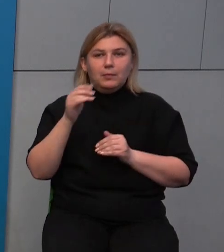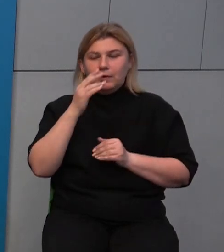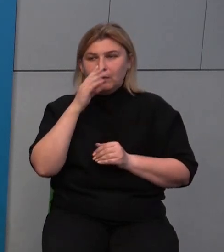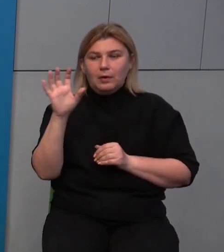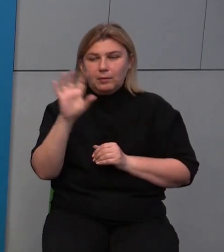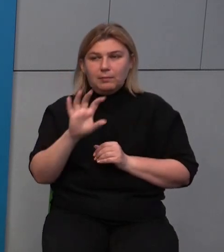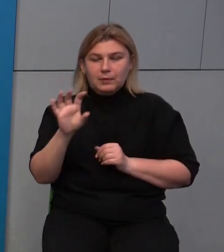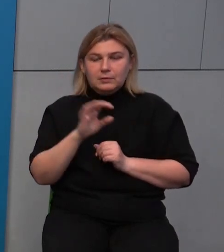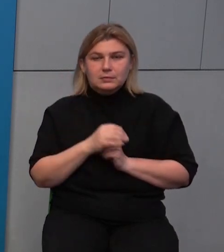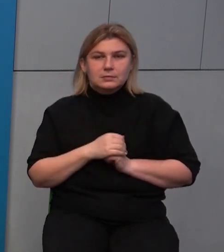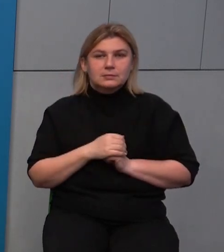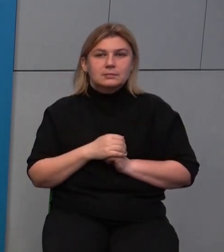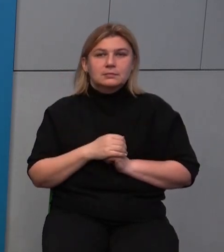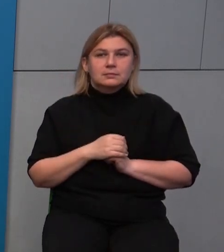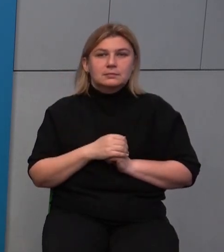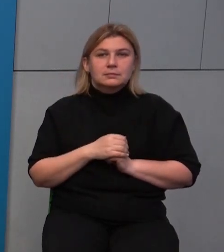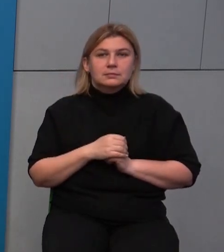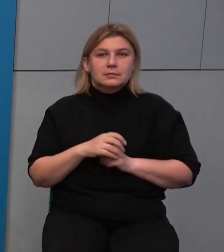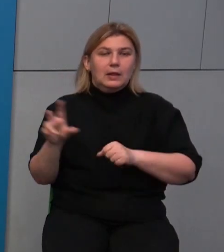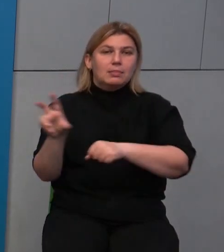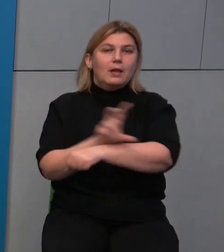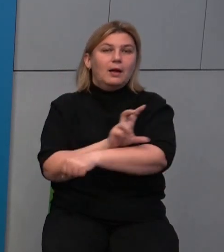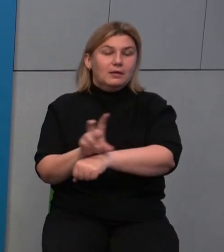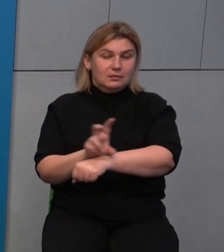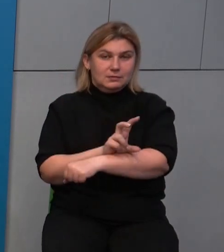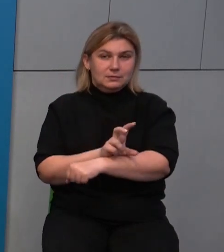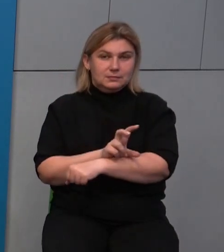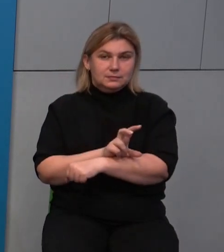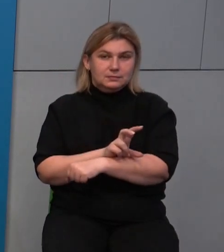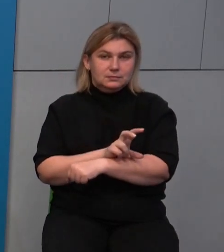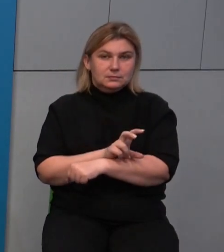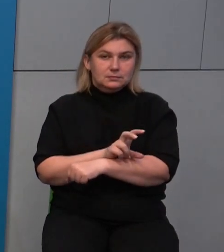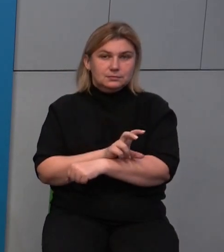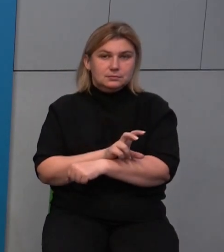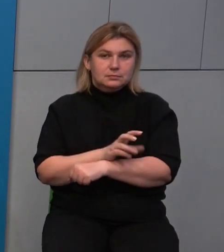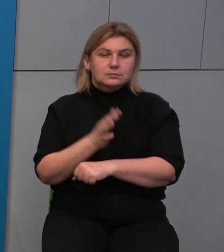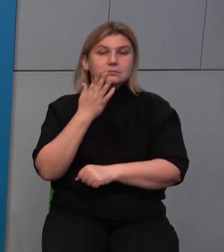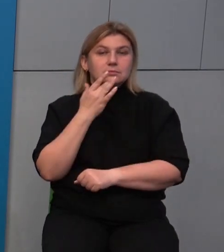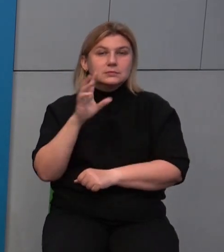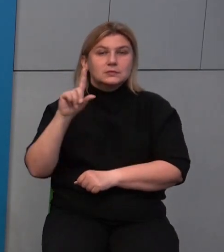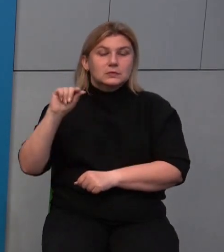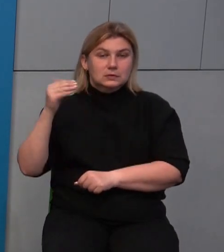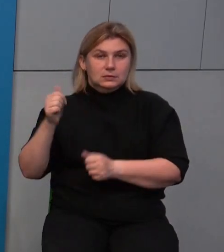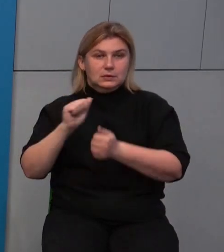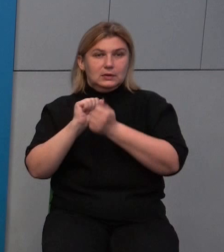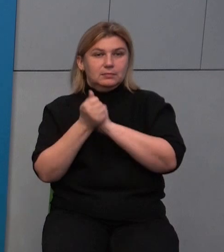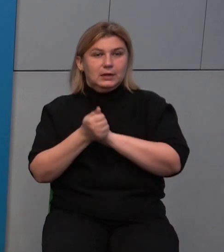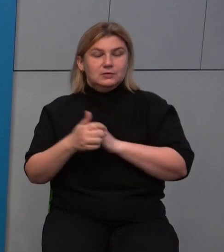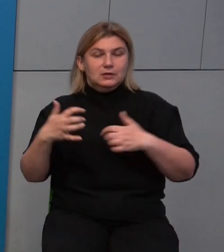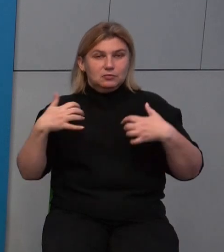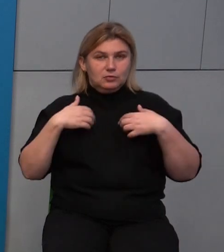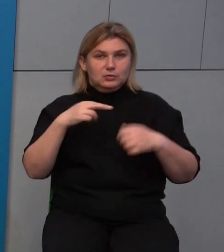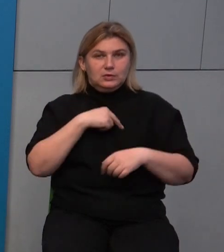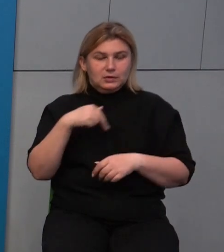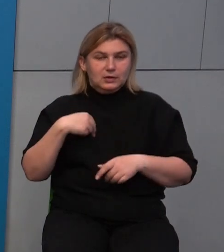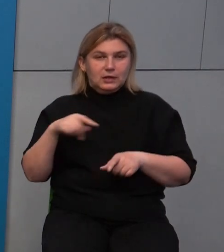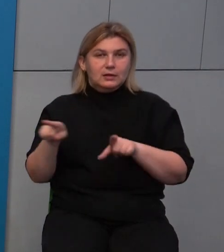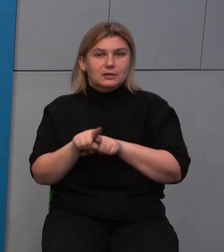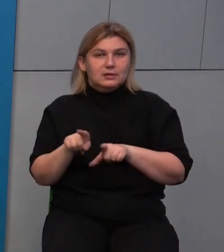ale no tak czy siak technologia, o czym mówił cały czas Lem zmienia nasze życie i zmienia też sposób naszego rozmawiania